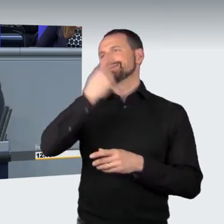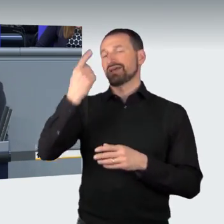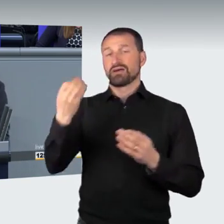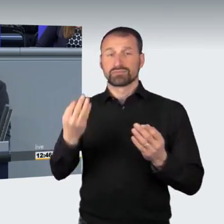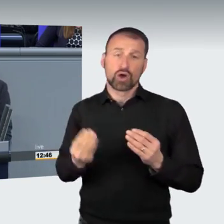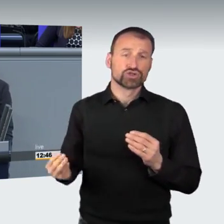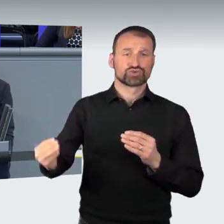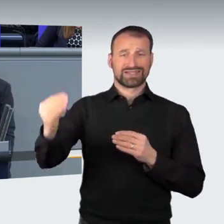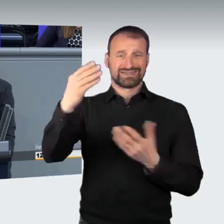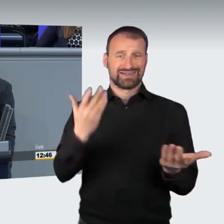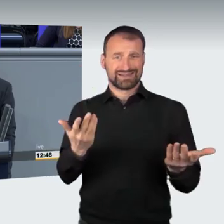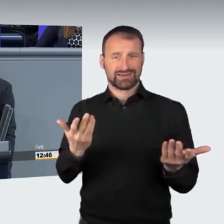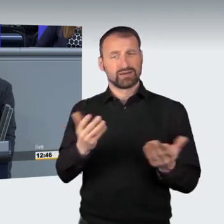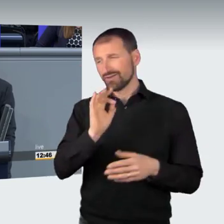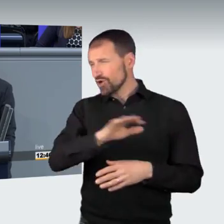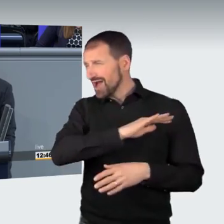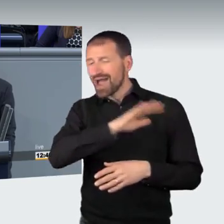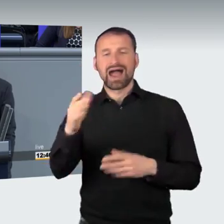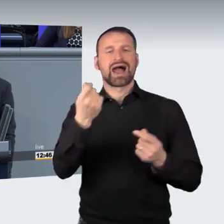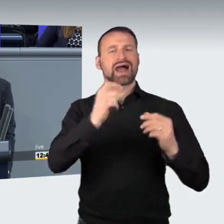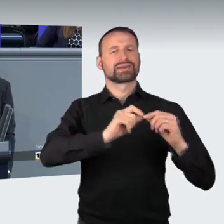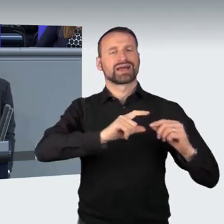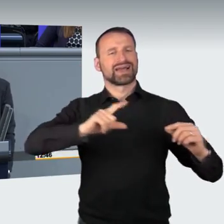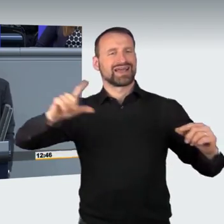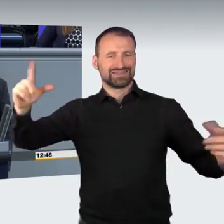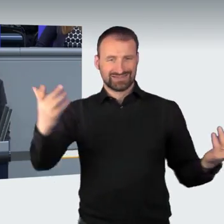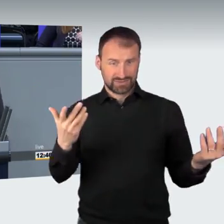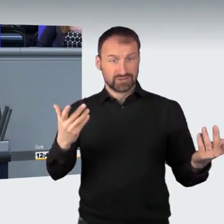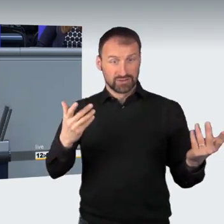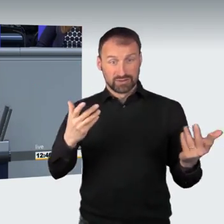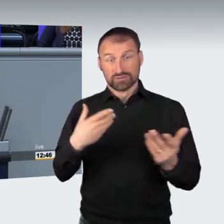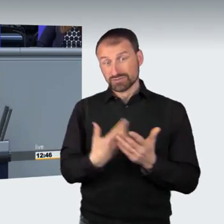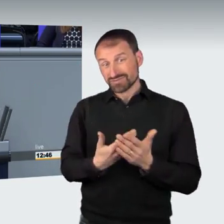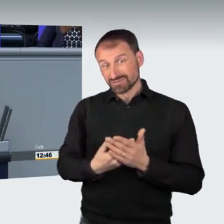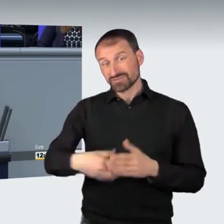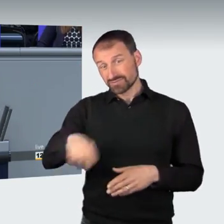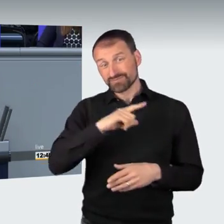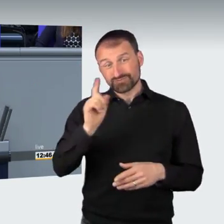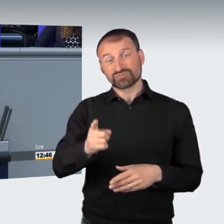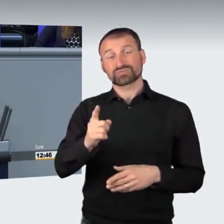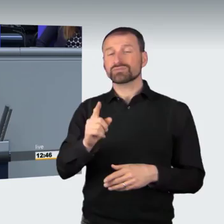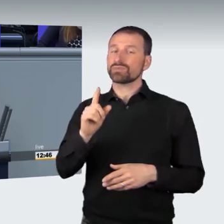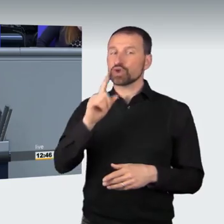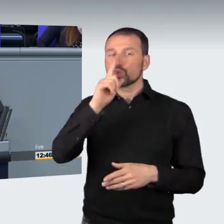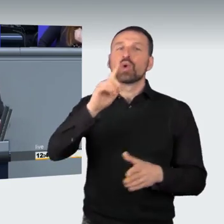(Präsidium): Denken Sie bitte an die Redezeit. (Sprecherwechsel): Ich komme zum Ende, Frau Präsidentin. Die Sicherung von bezahlbarem Wohnraum